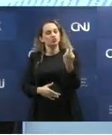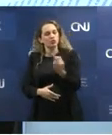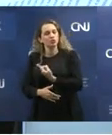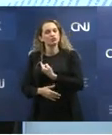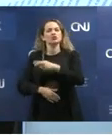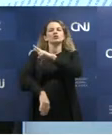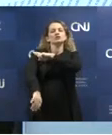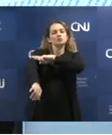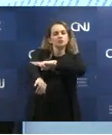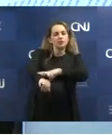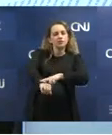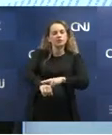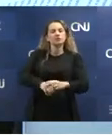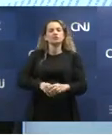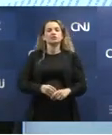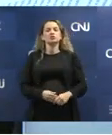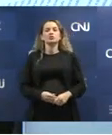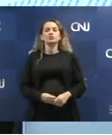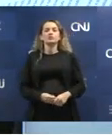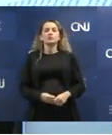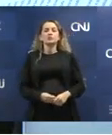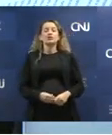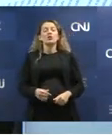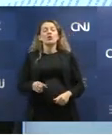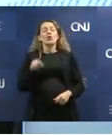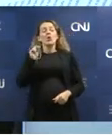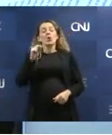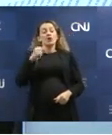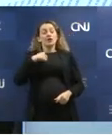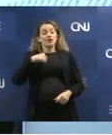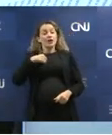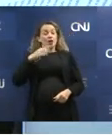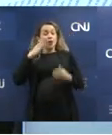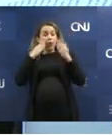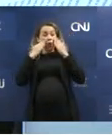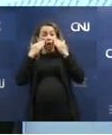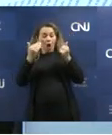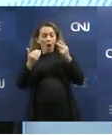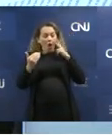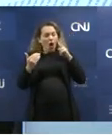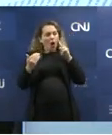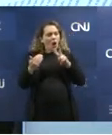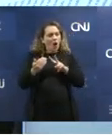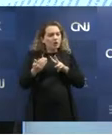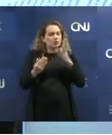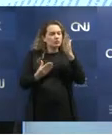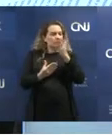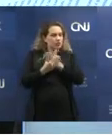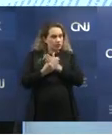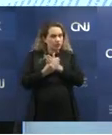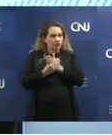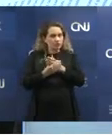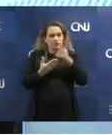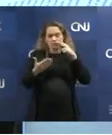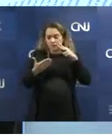Então, o que me me chamou a atenção aqui é que se levarmos em consideração